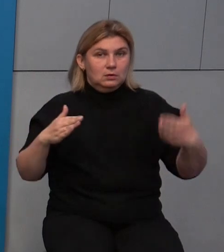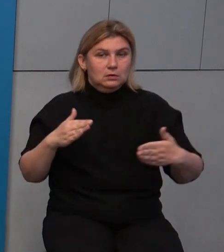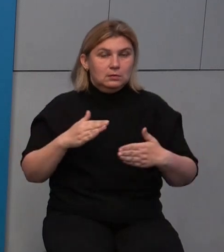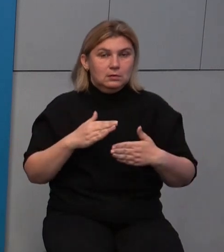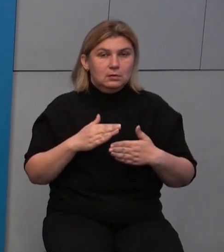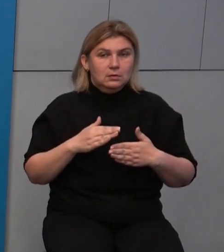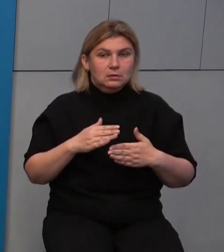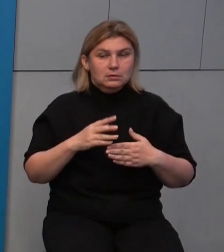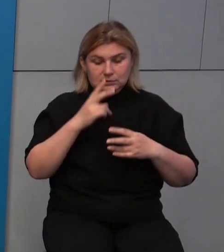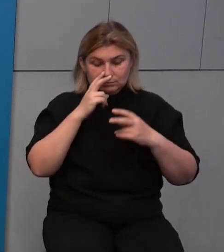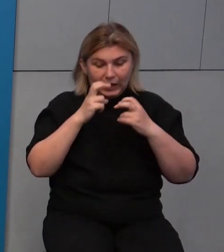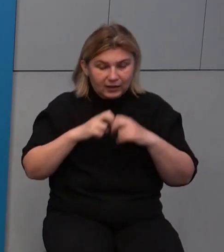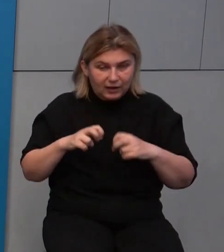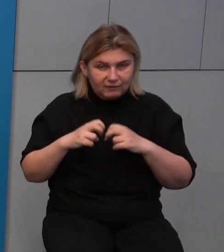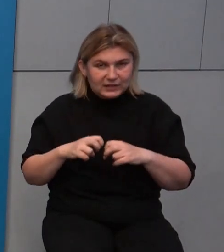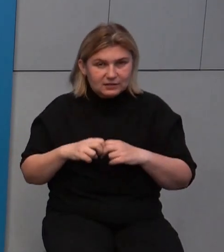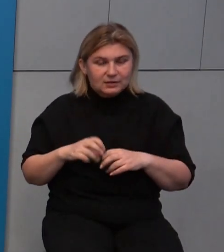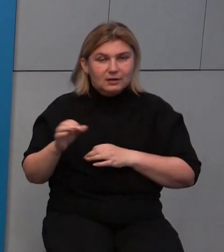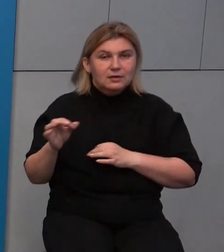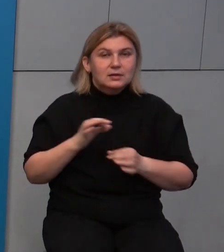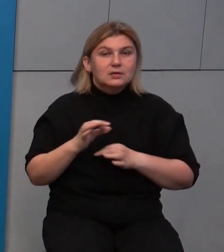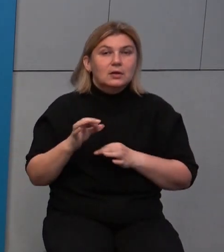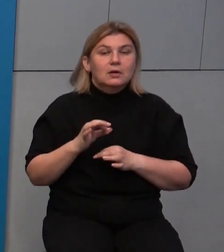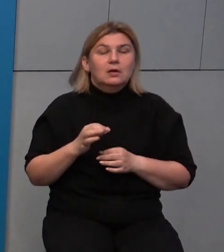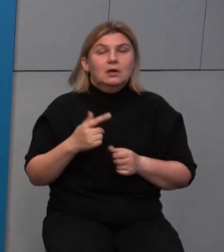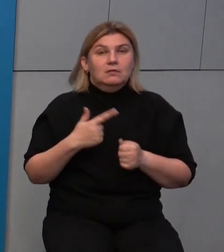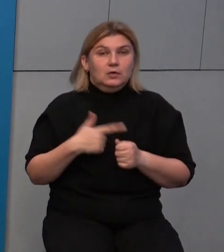i tej rewizji historii XX wieku,